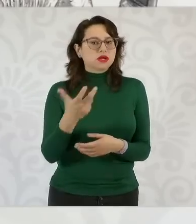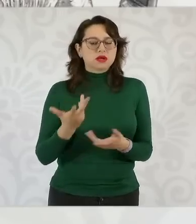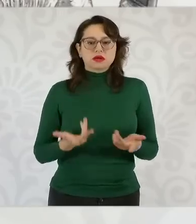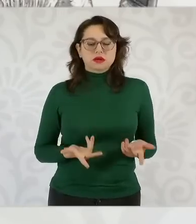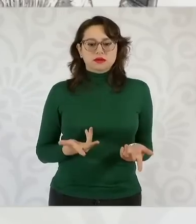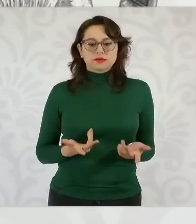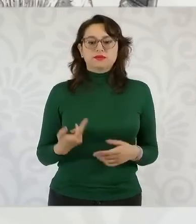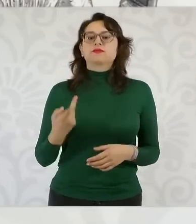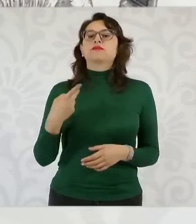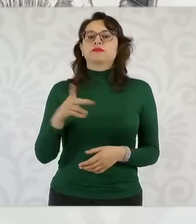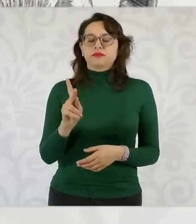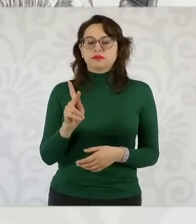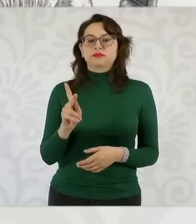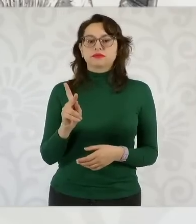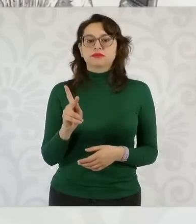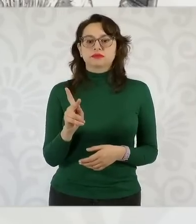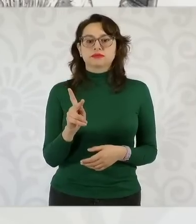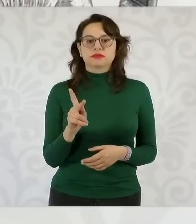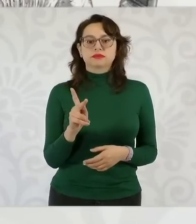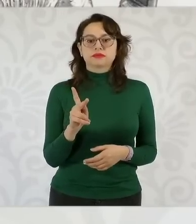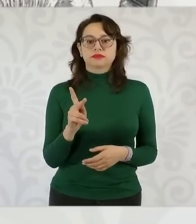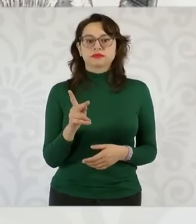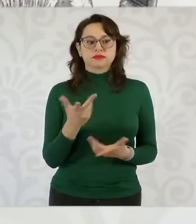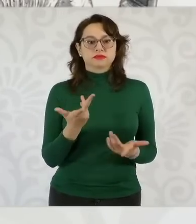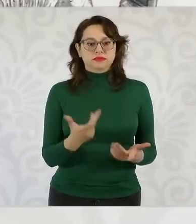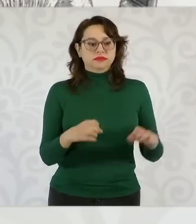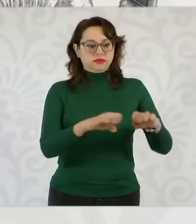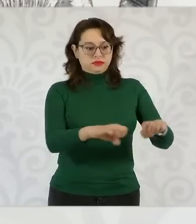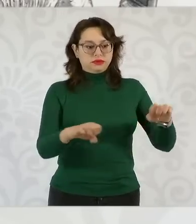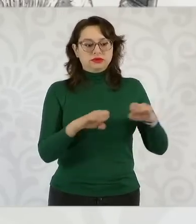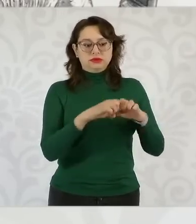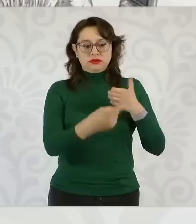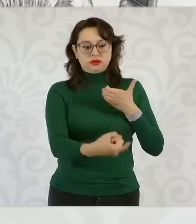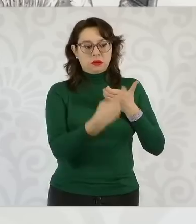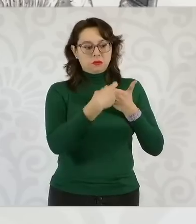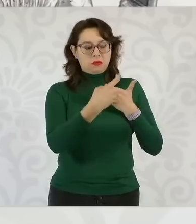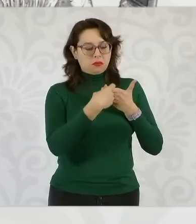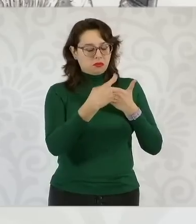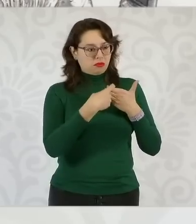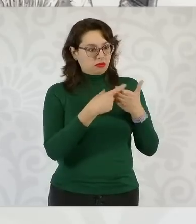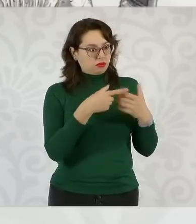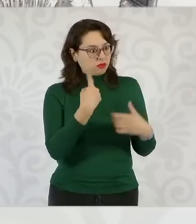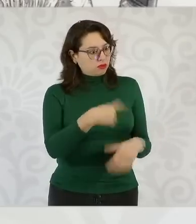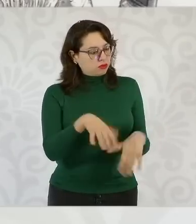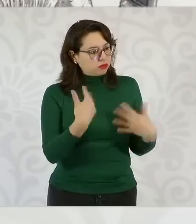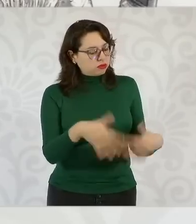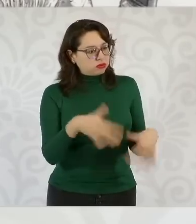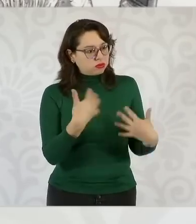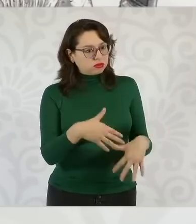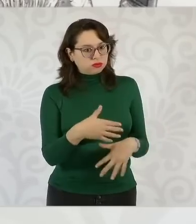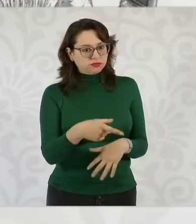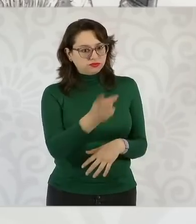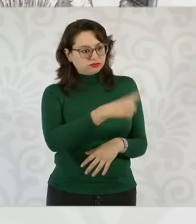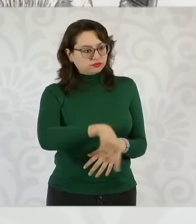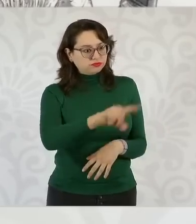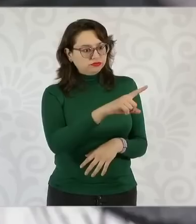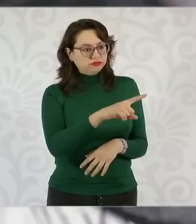también nuestra nuestro equipo aquí en México ha sido un verdadero digamos embajador de nuestra